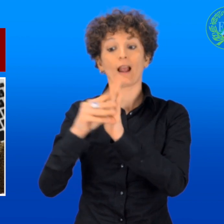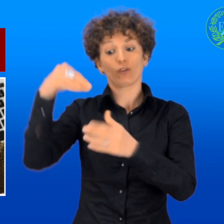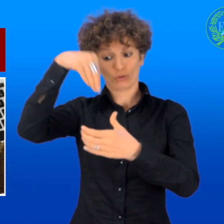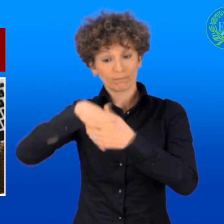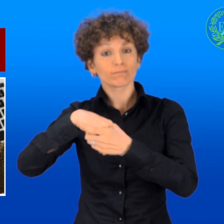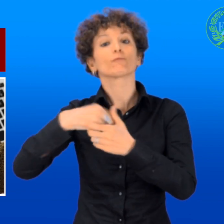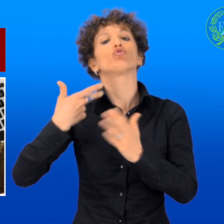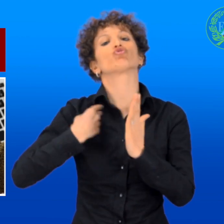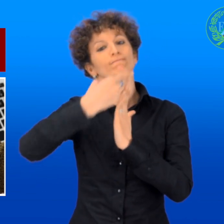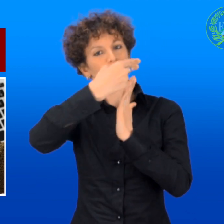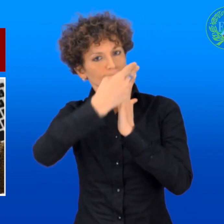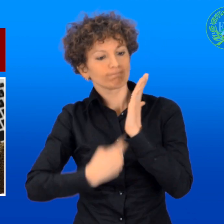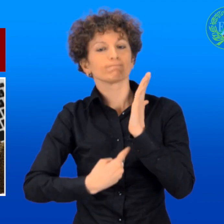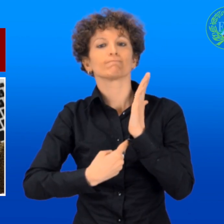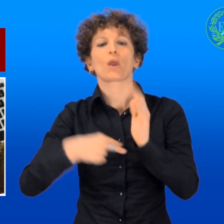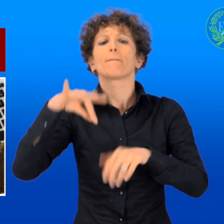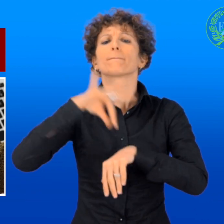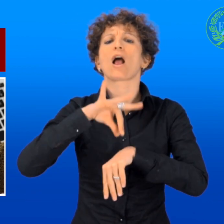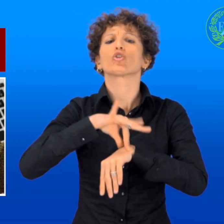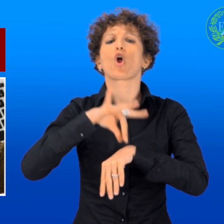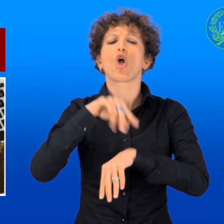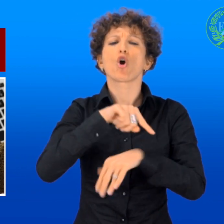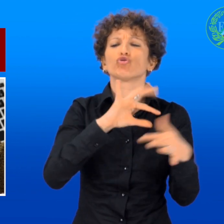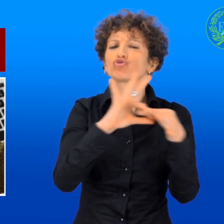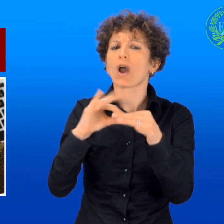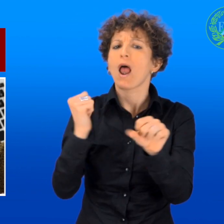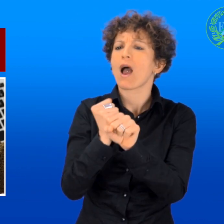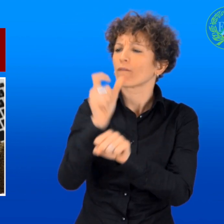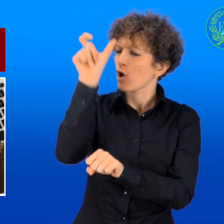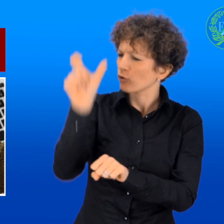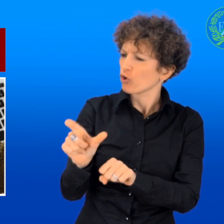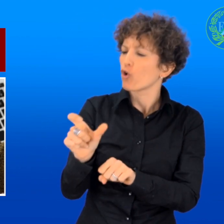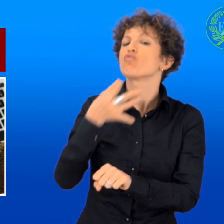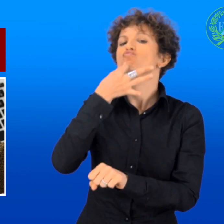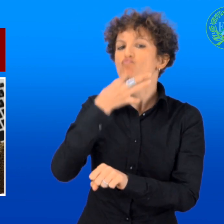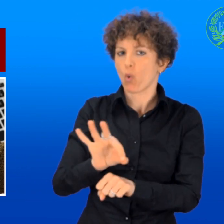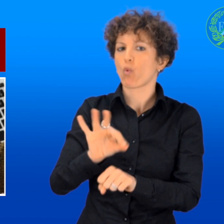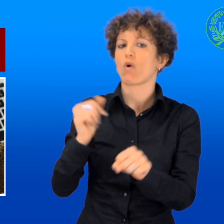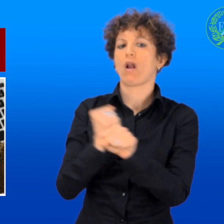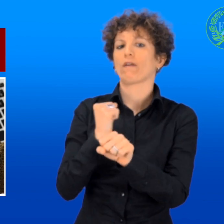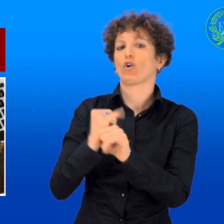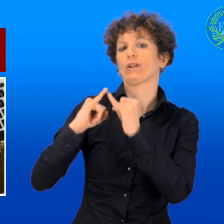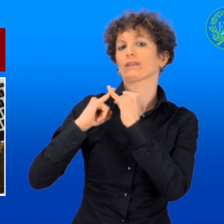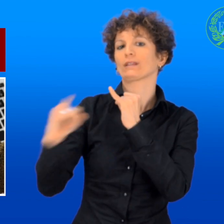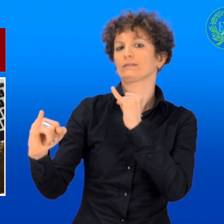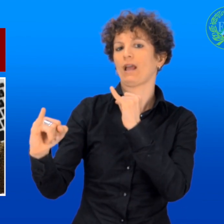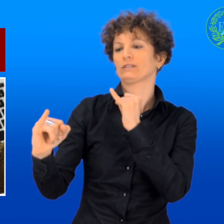che contiene l’elenco delle patologie in presenza delle quali il lavoratore ha il diritto a poter lavorare da casa